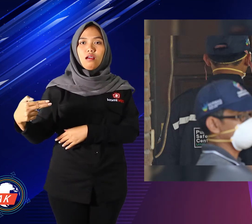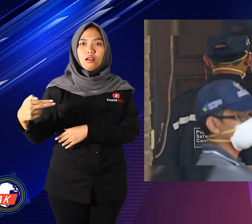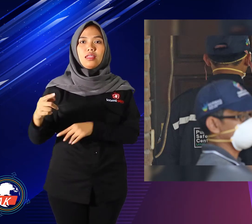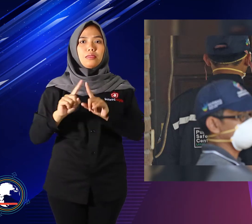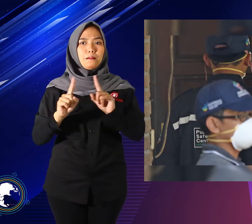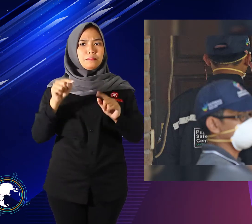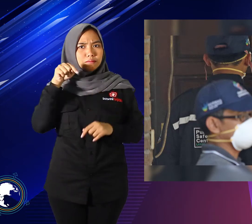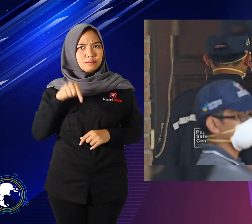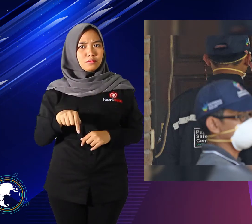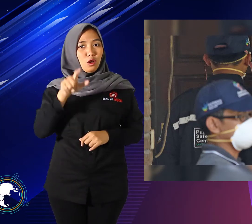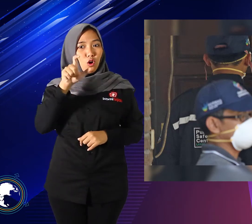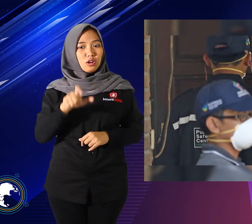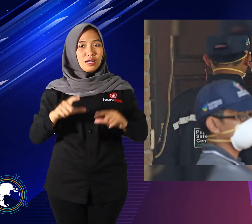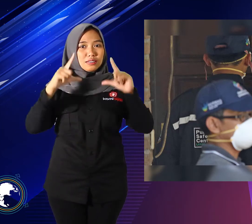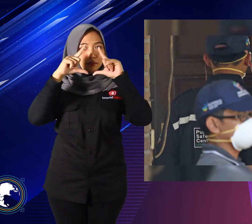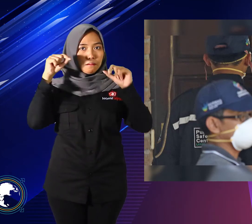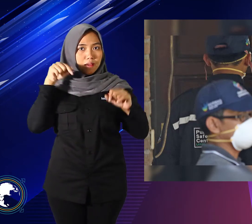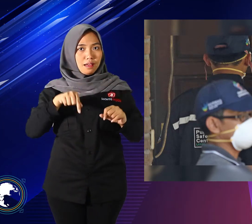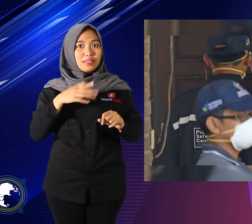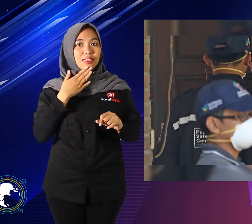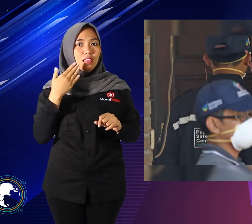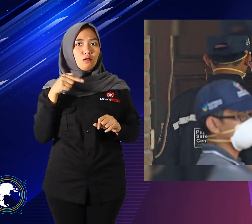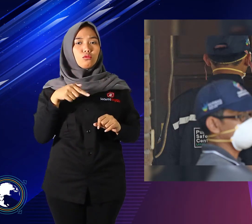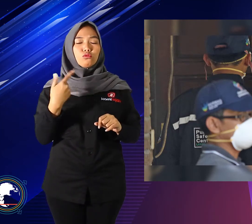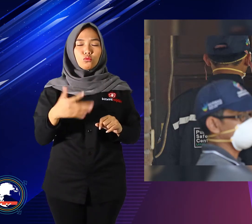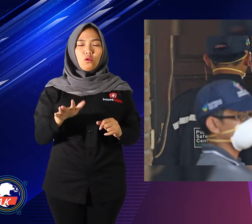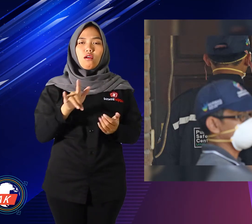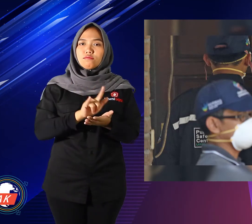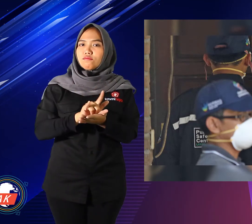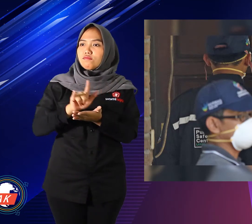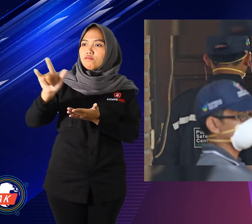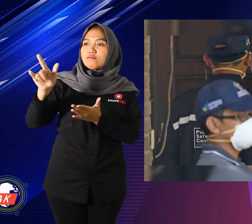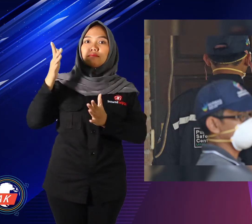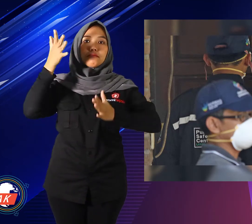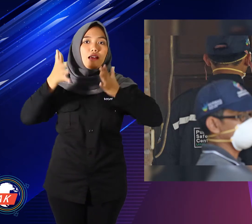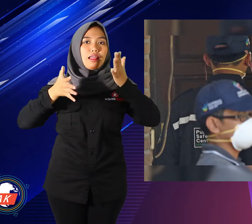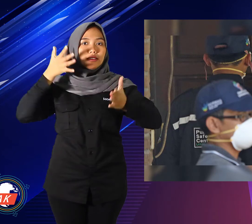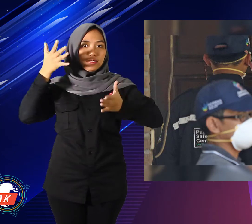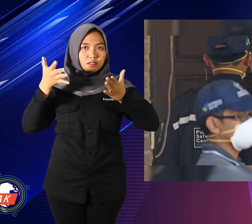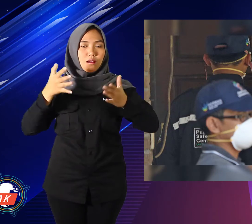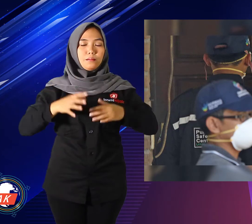tapi sekarang sudah terbang ke Malaysia.